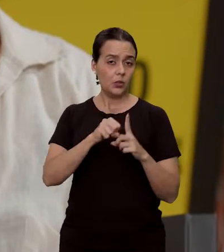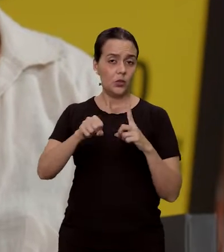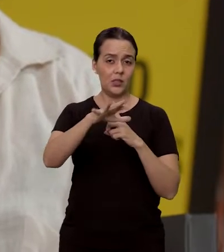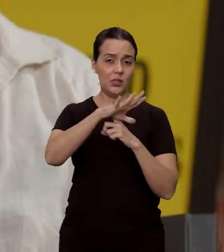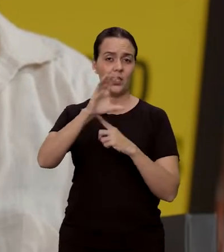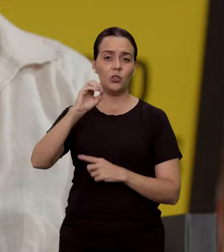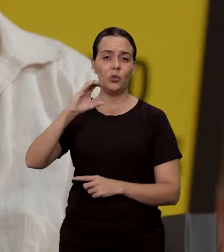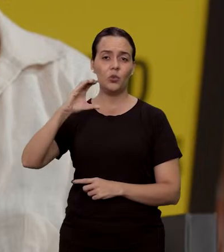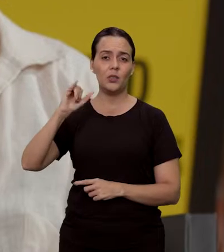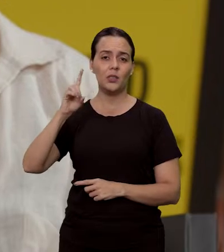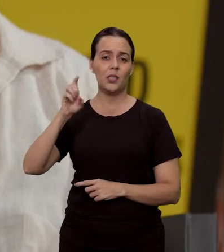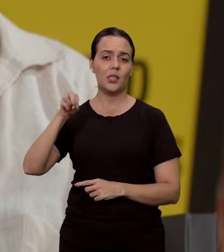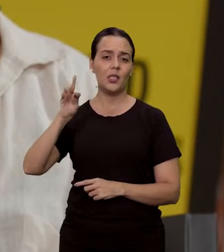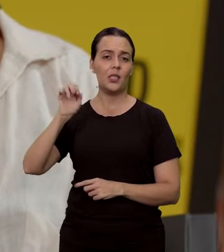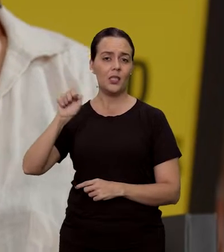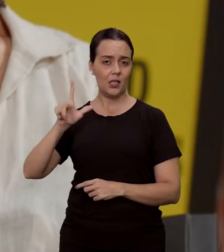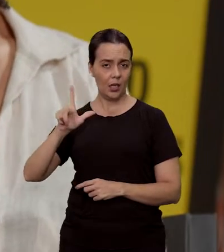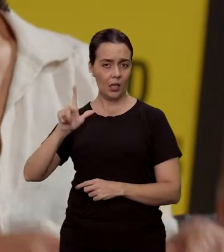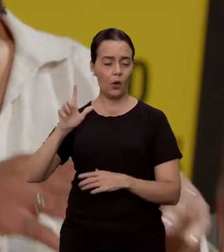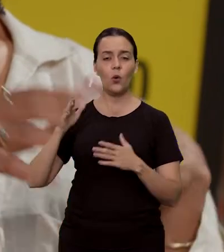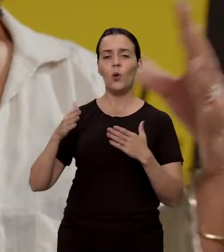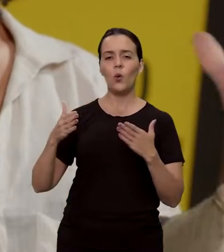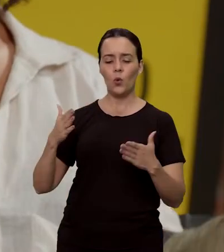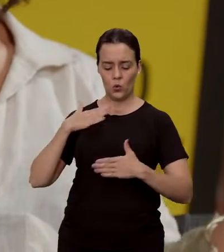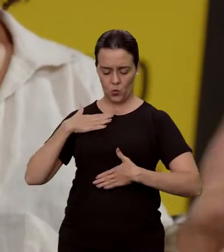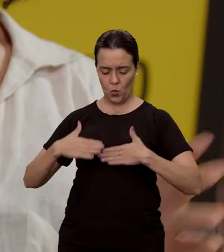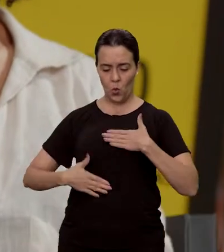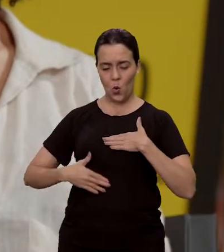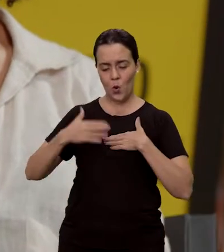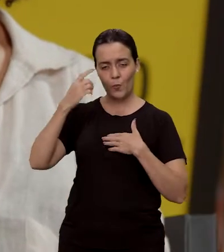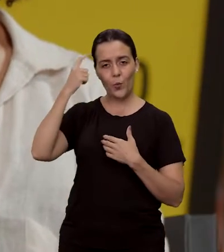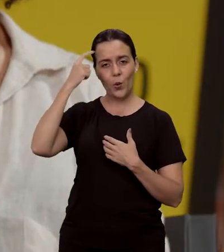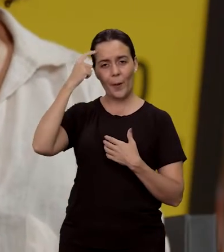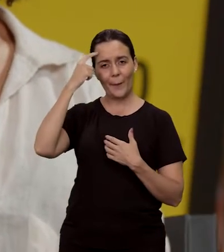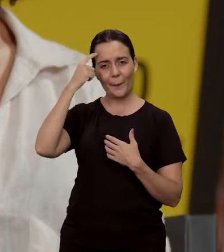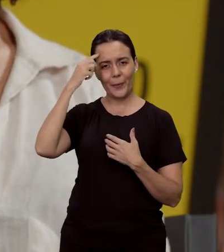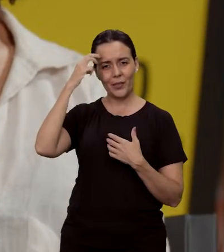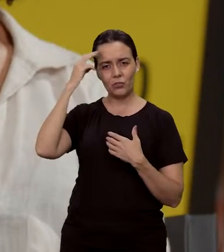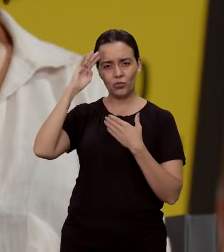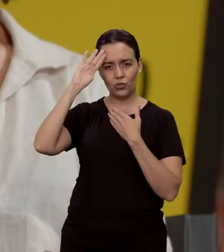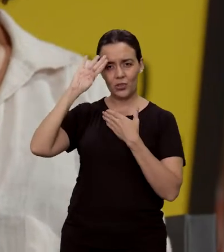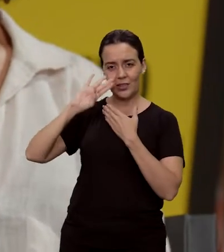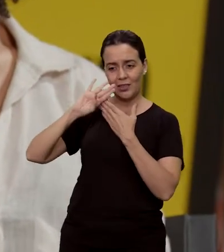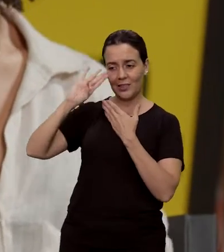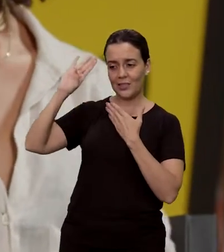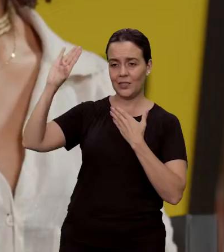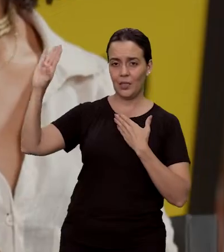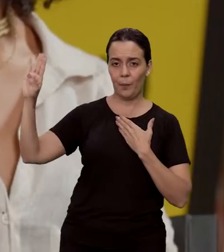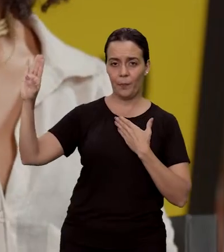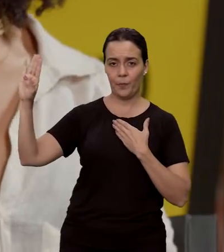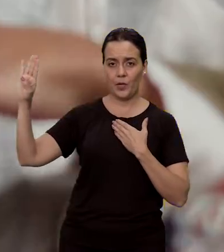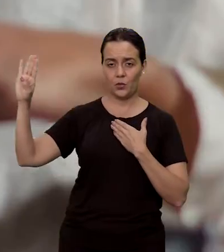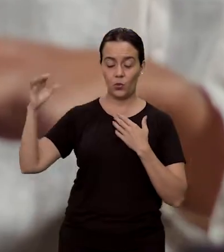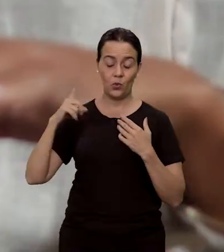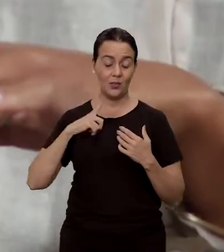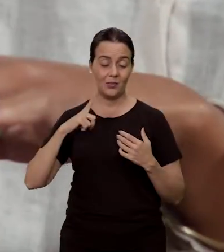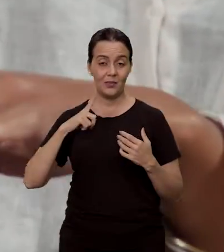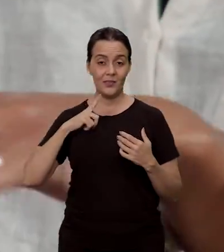se a gente pensar Descartes, quando ele separa o corpo da mente, a gente já vai criar esse indivíduo que domina o corpo,